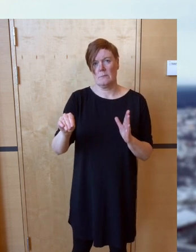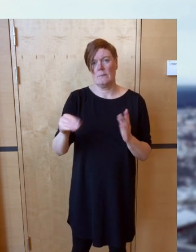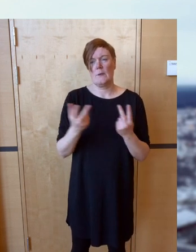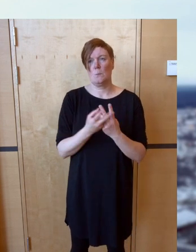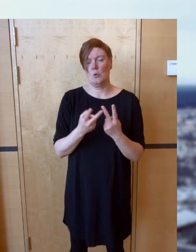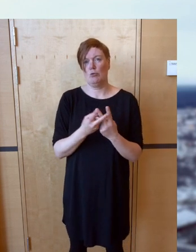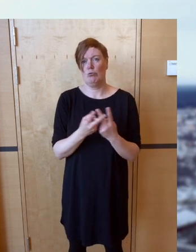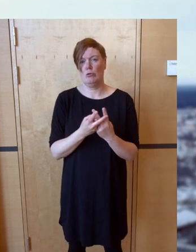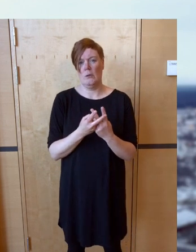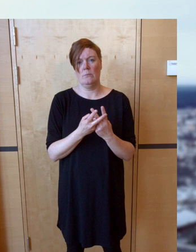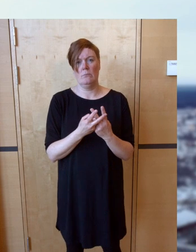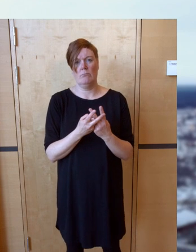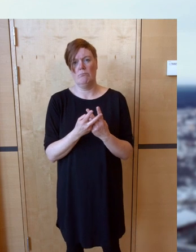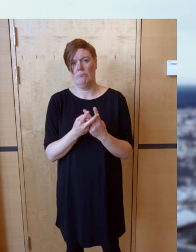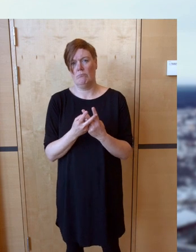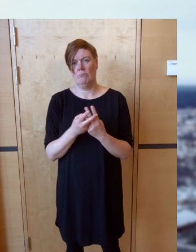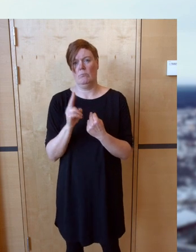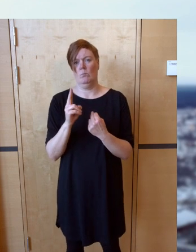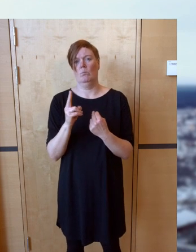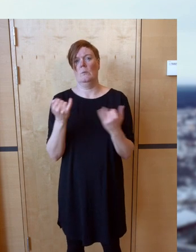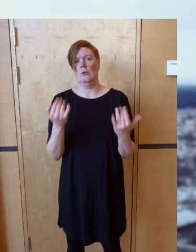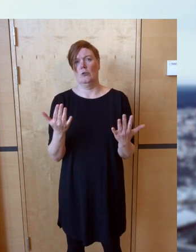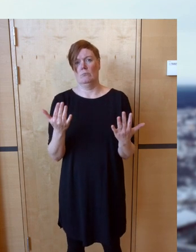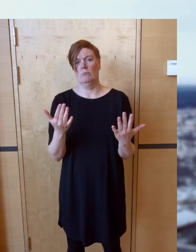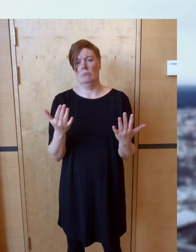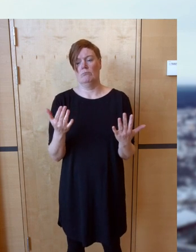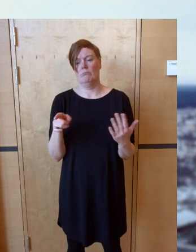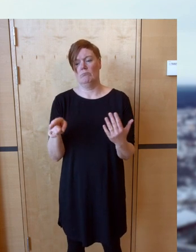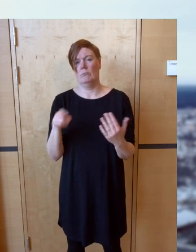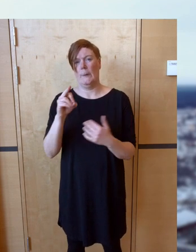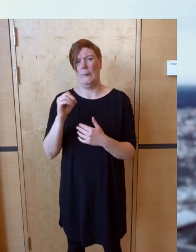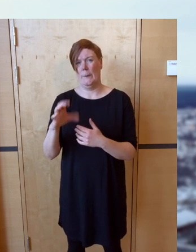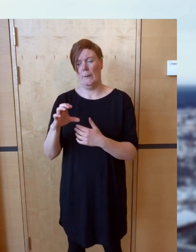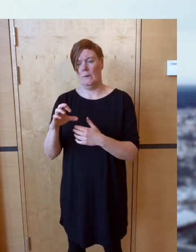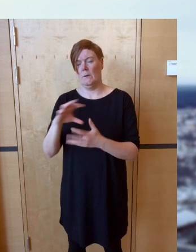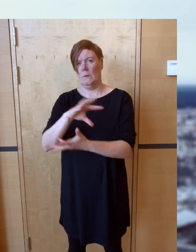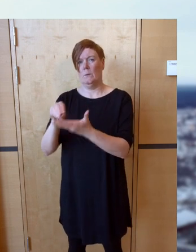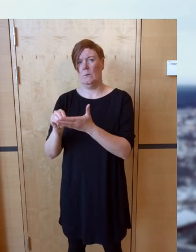Har idag efter det här och ändrör som uppgår till 361 milj